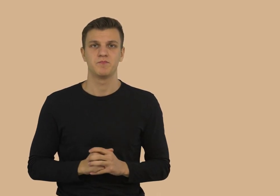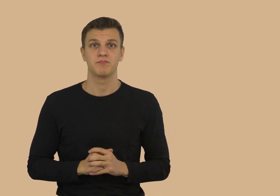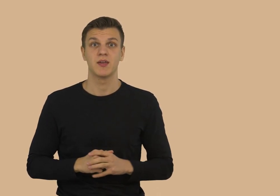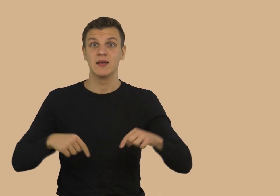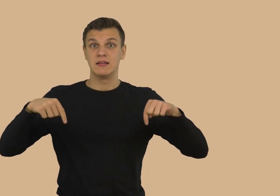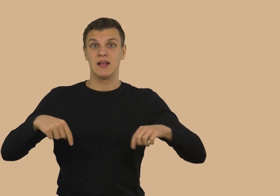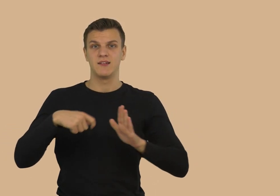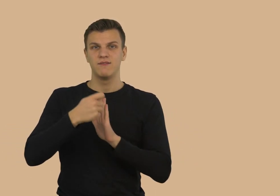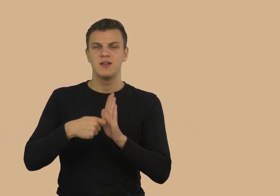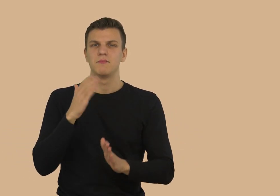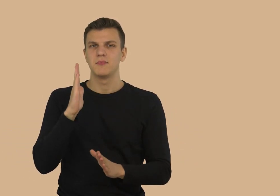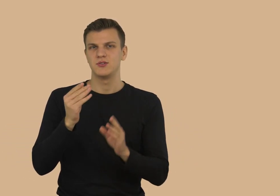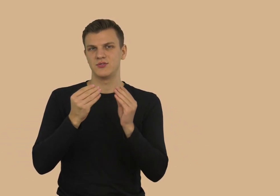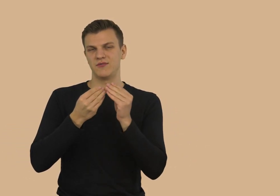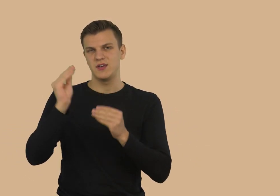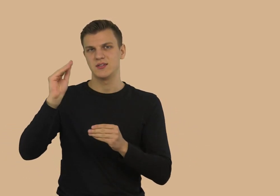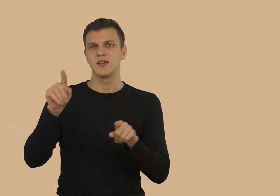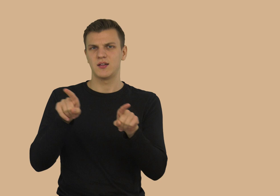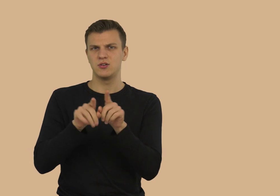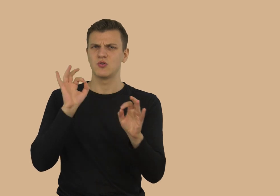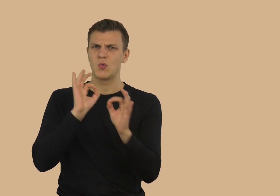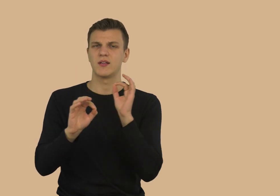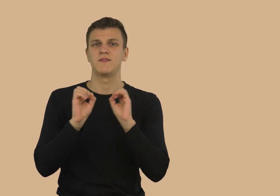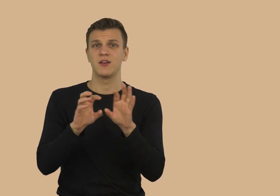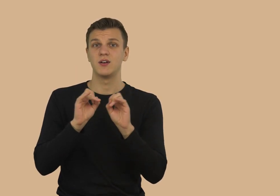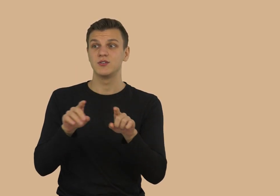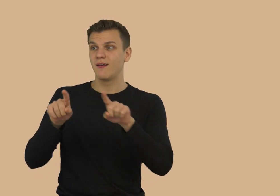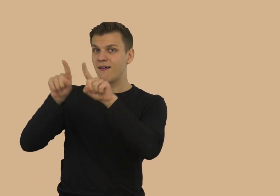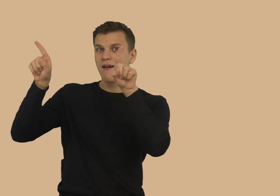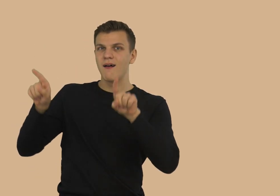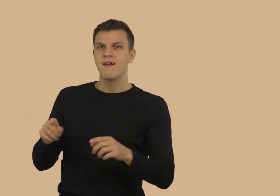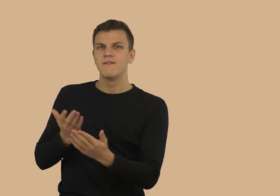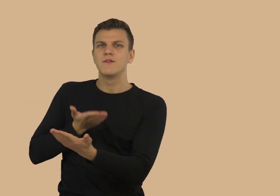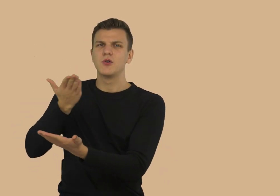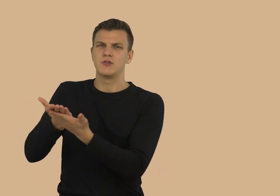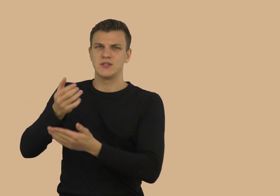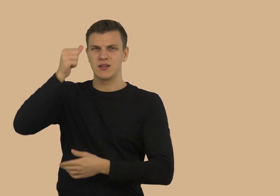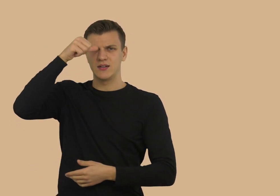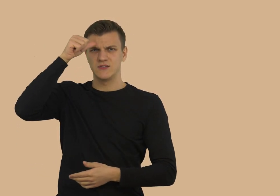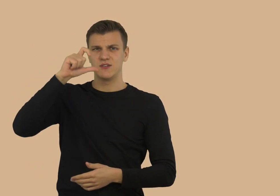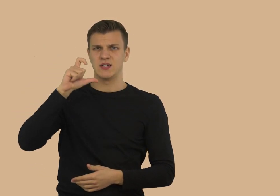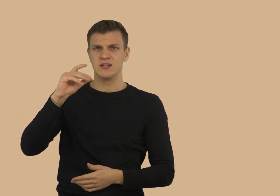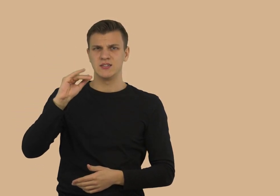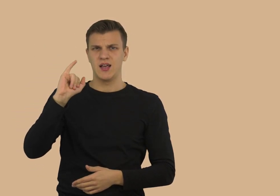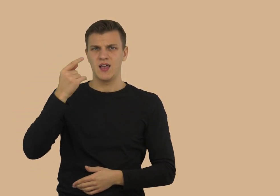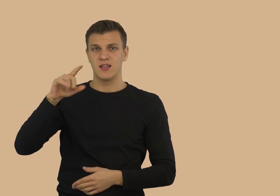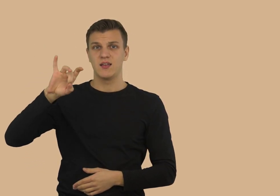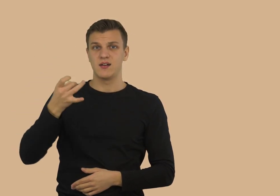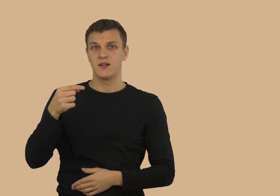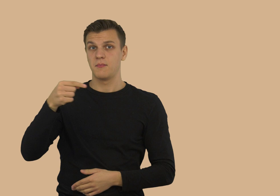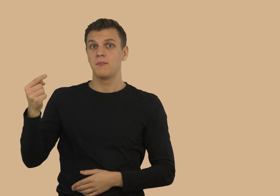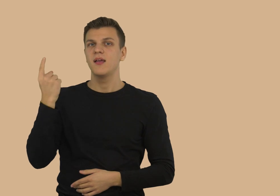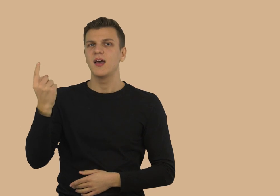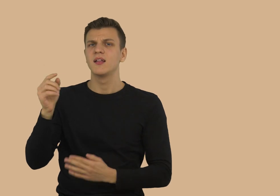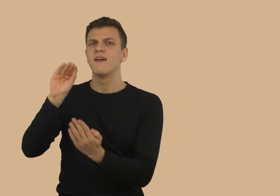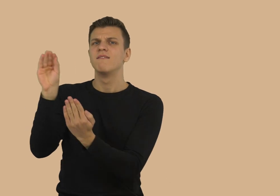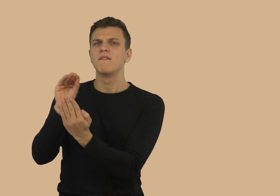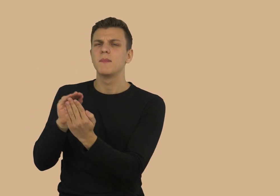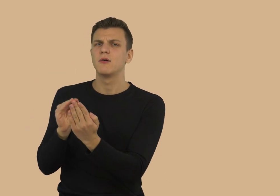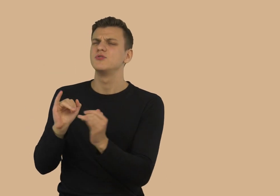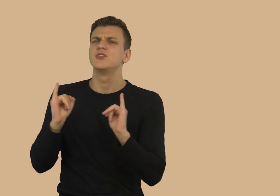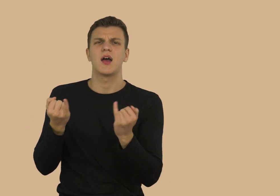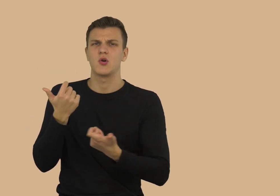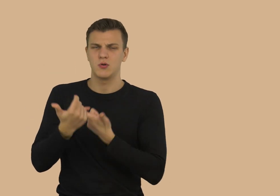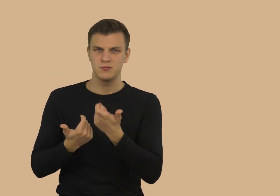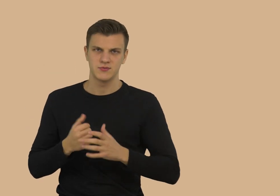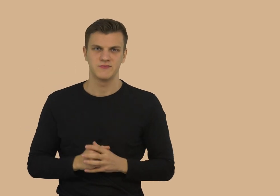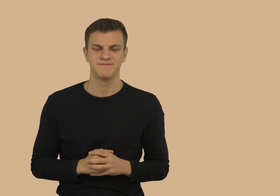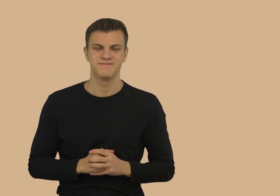W tym filmie dowiesz się więcej jak krok po kroku wypełnić formularz CEIDG-1.